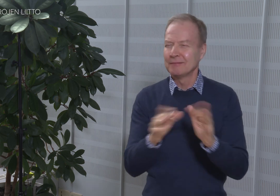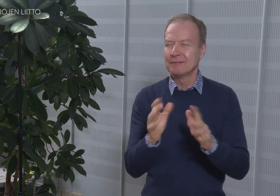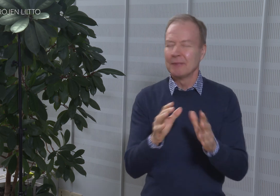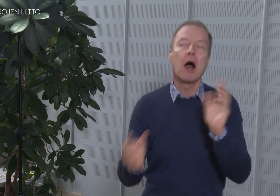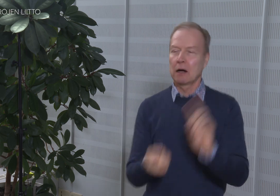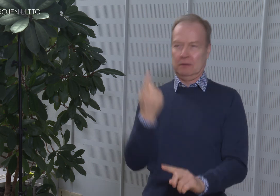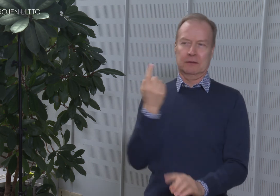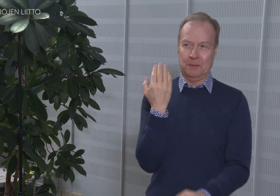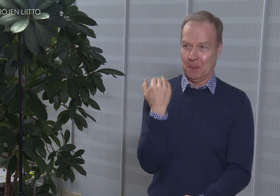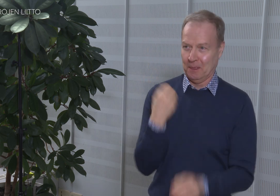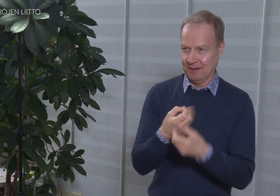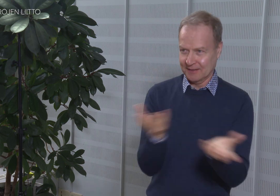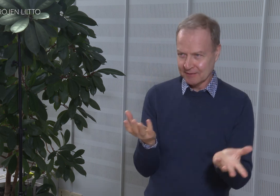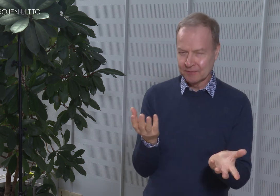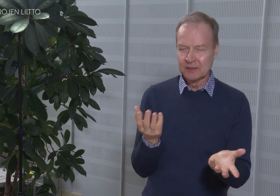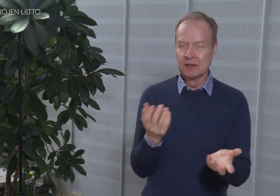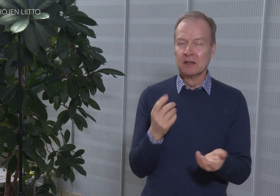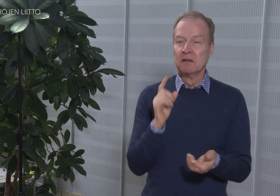mutta lopulta blogi saatiin kuitenkin julkaistua, -